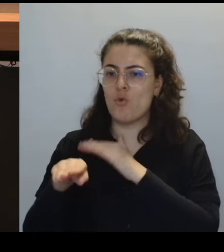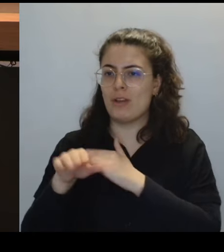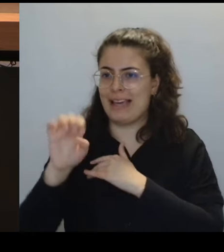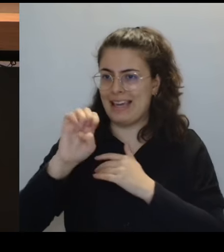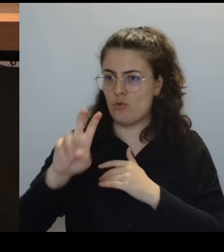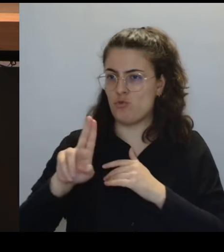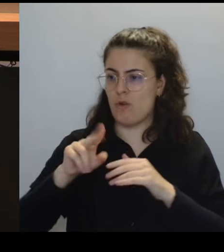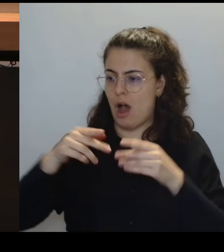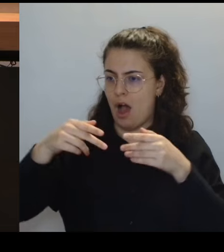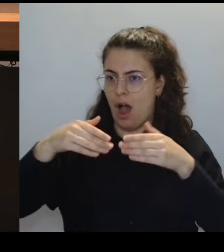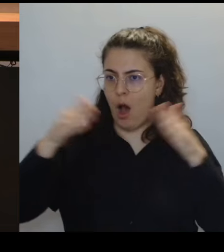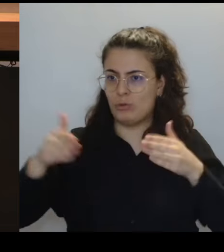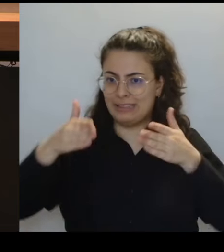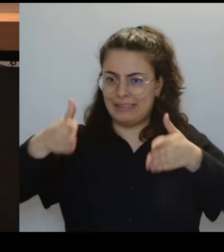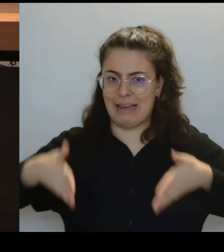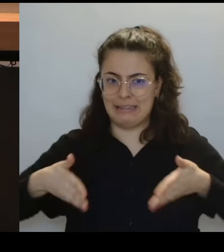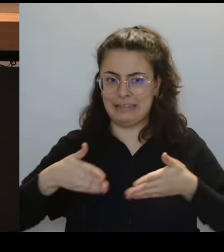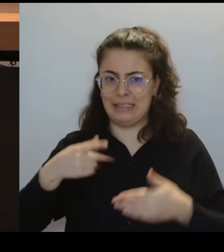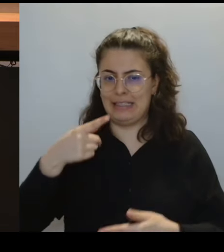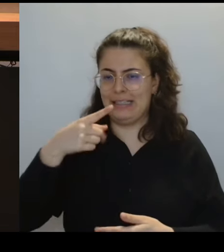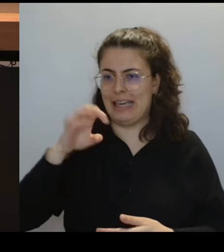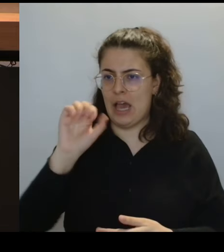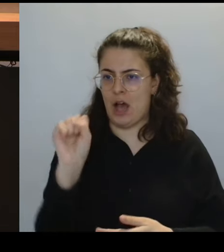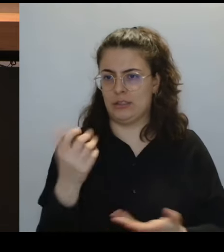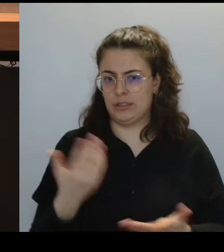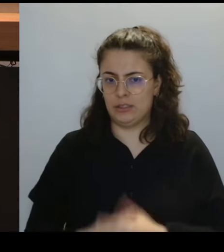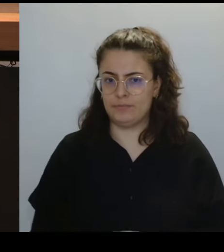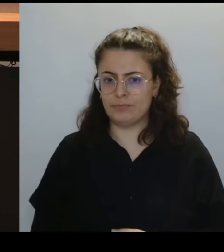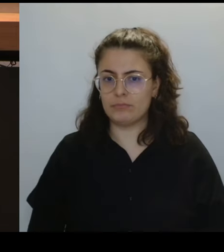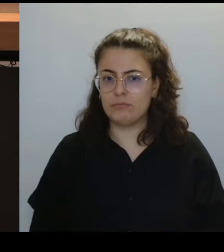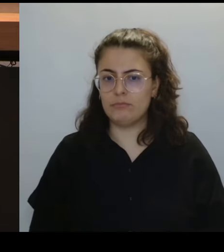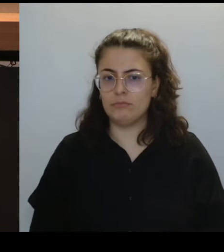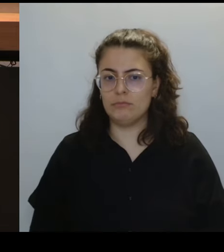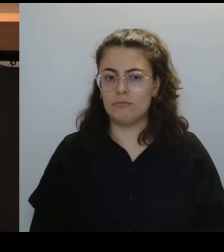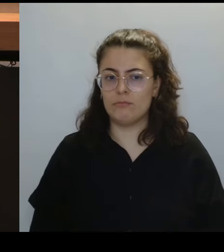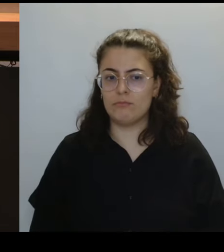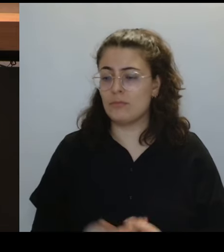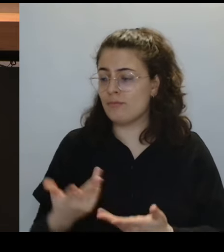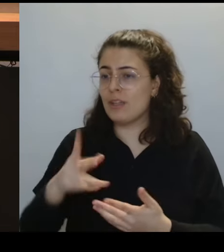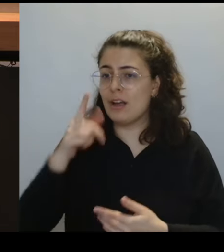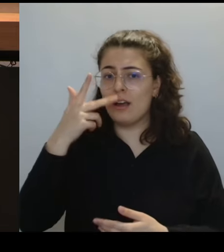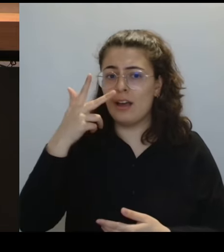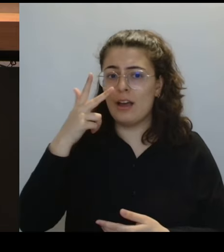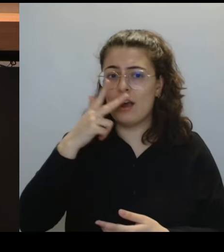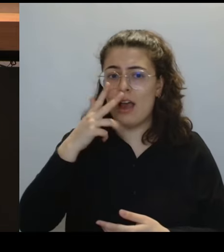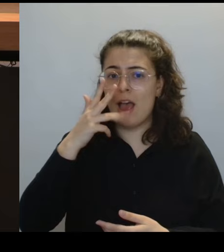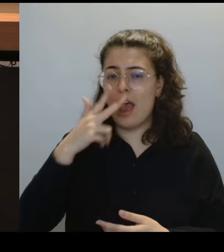Damit gießen sie, Sie sind zwar nicht da, aber damit gießen sie Wasser auf die Mühlen der AfD und das in